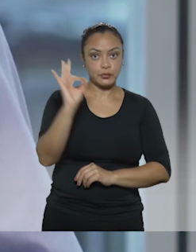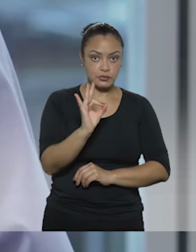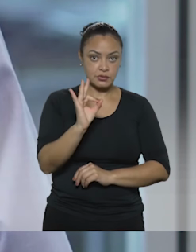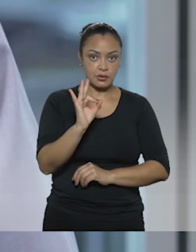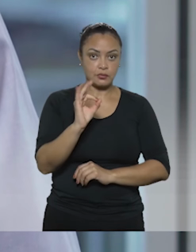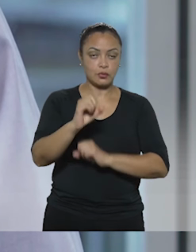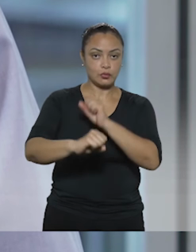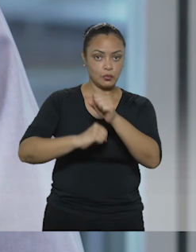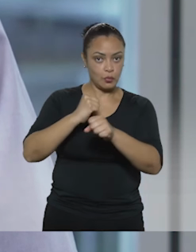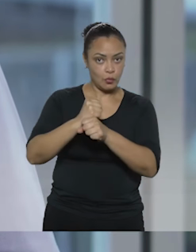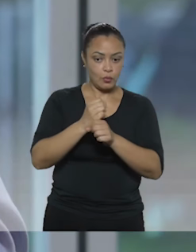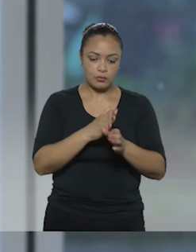de 2022.